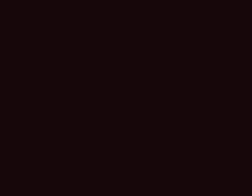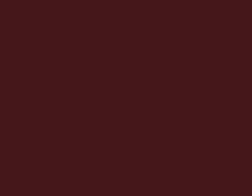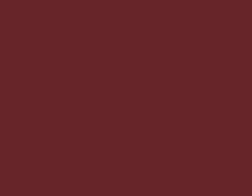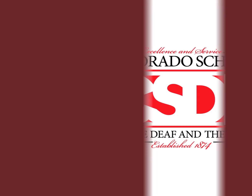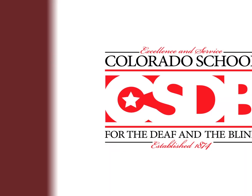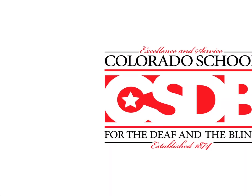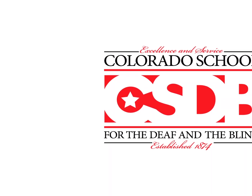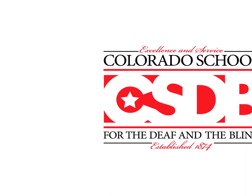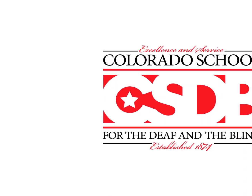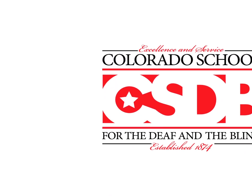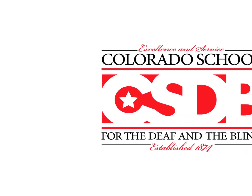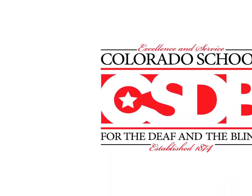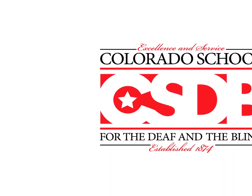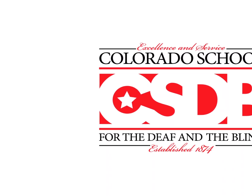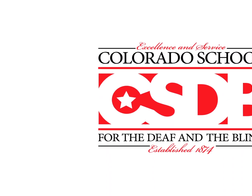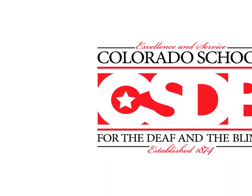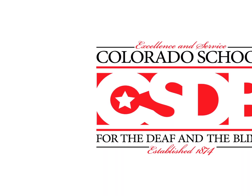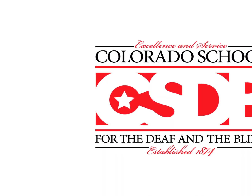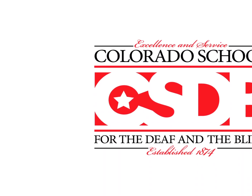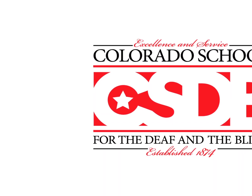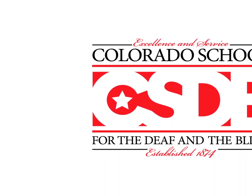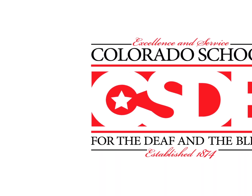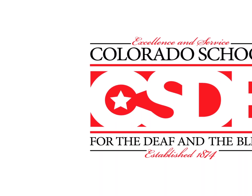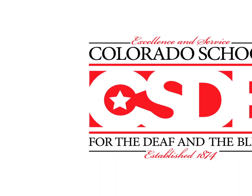(descripción de audio)